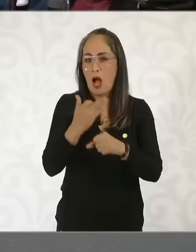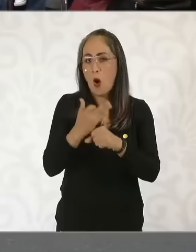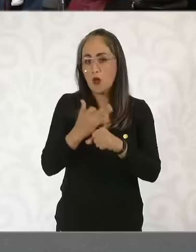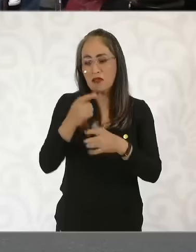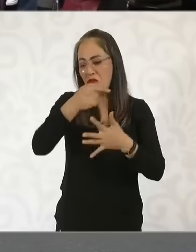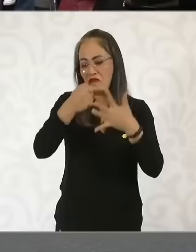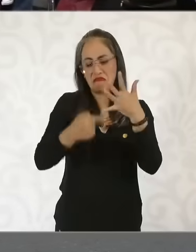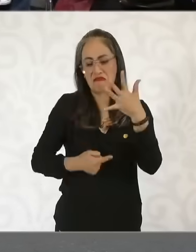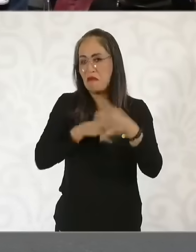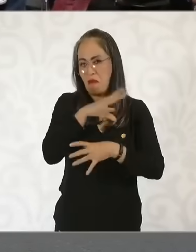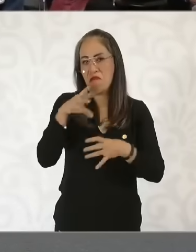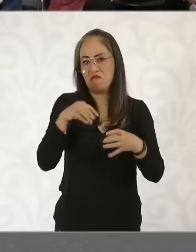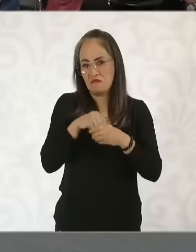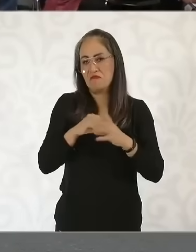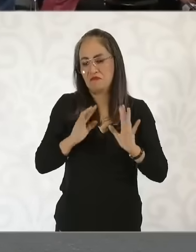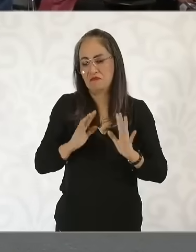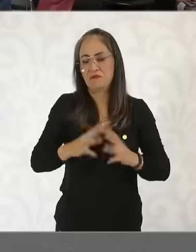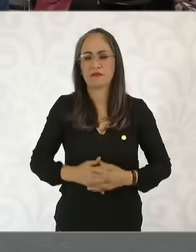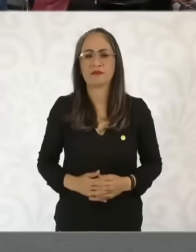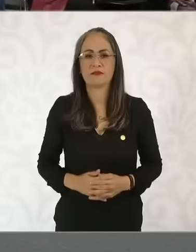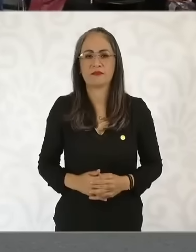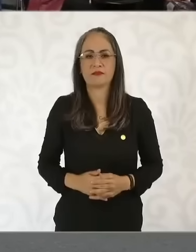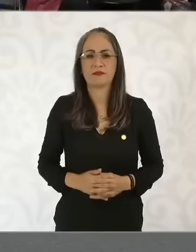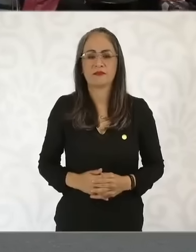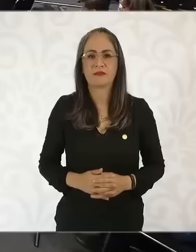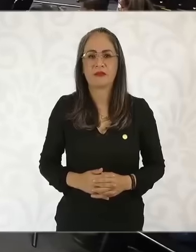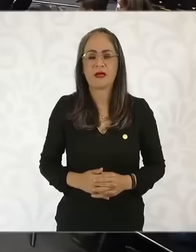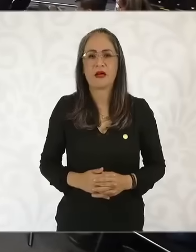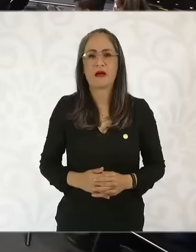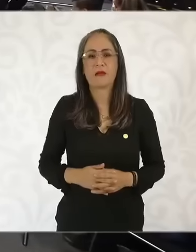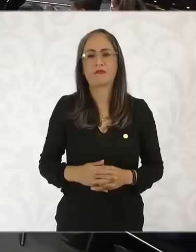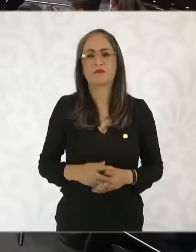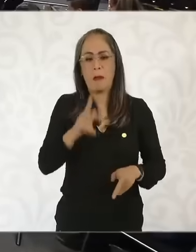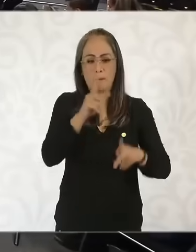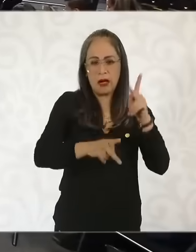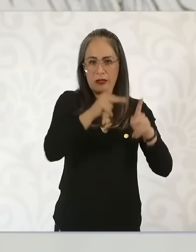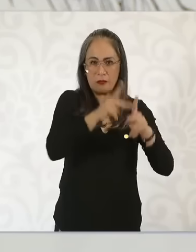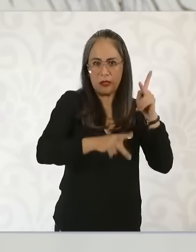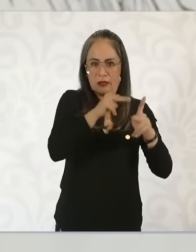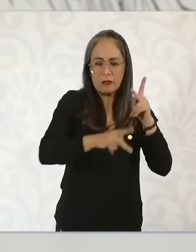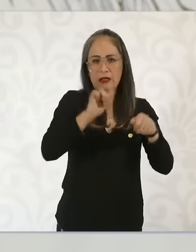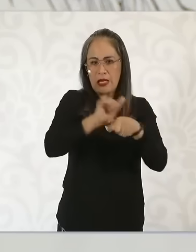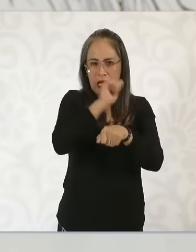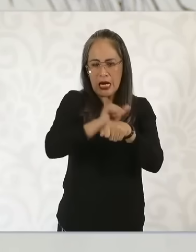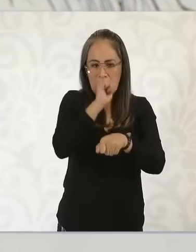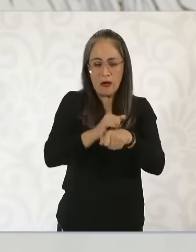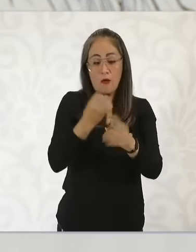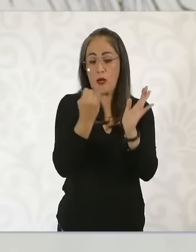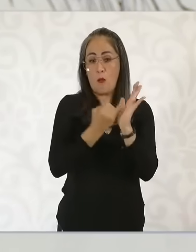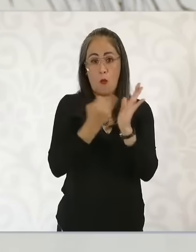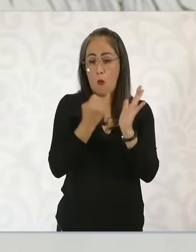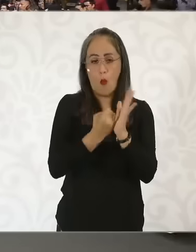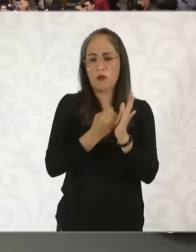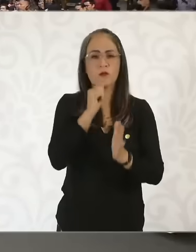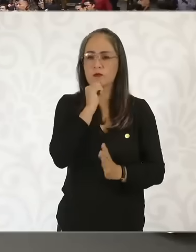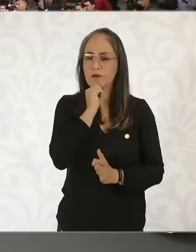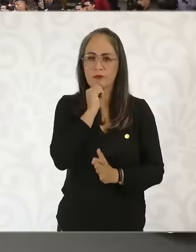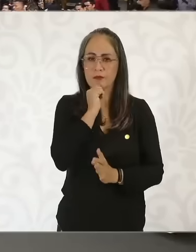pero en específico algunas motores. Las autopartes no tienen arancel en este momento.